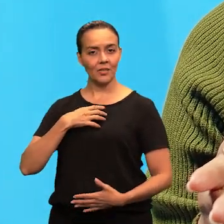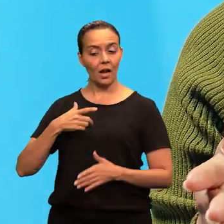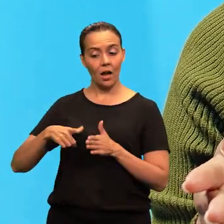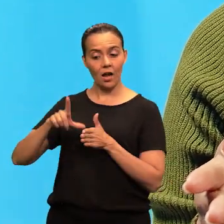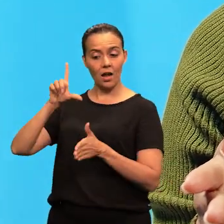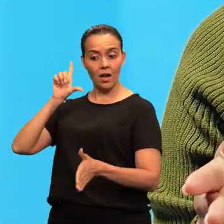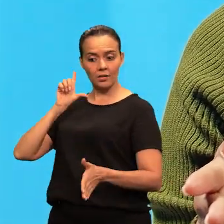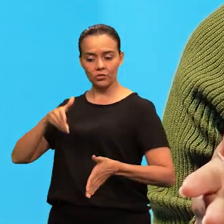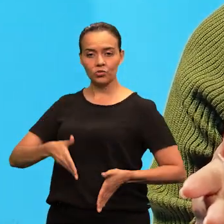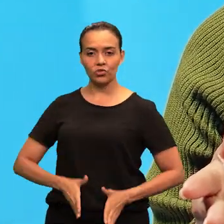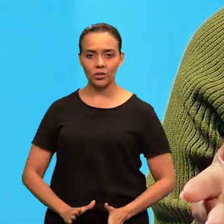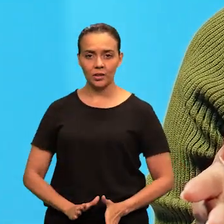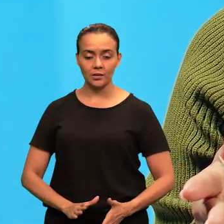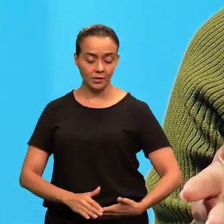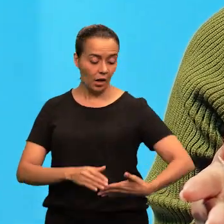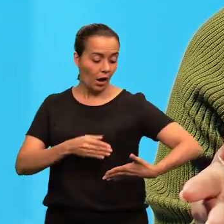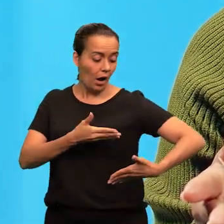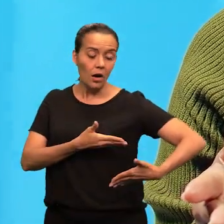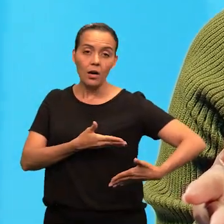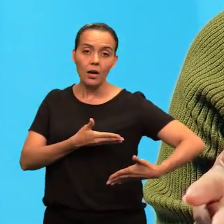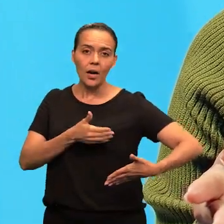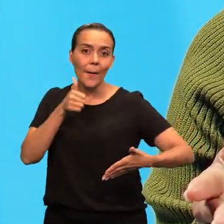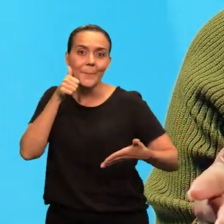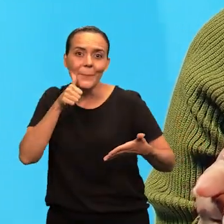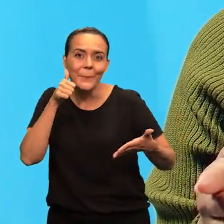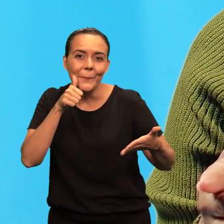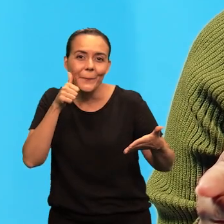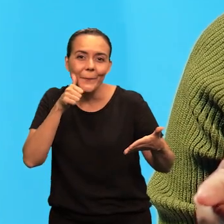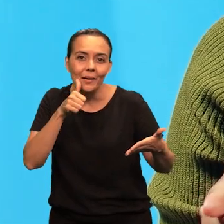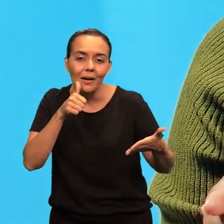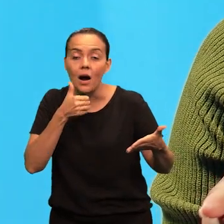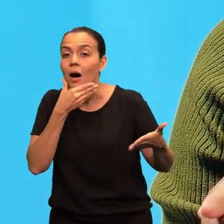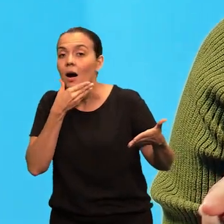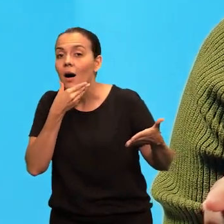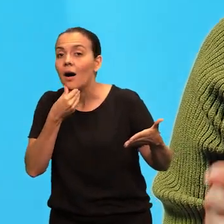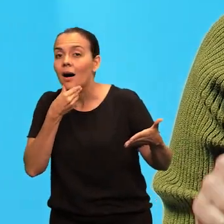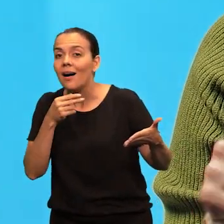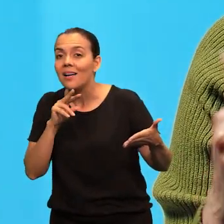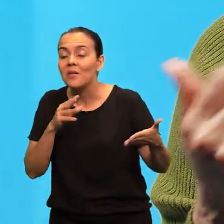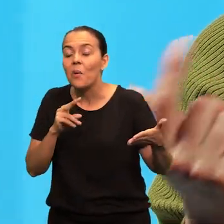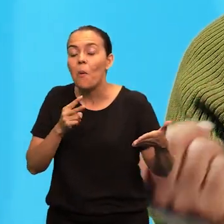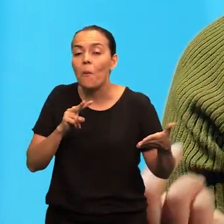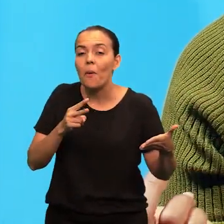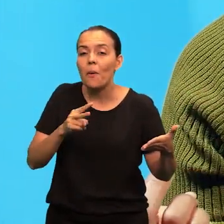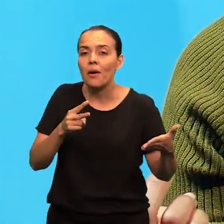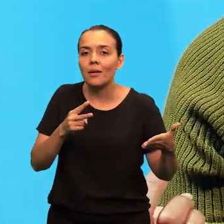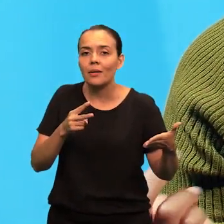"Olha, o sexo. Olha, é menino. É menina. "